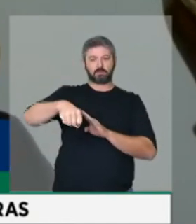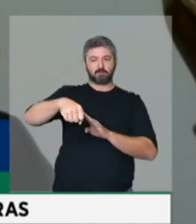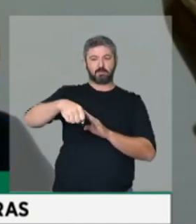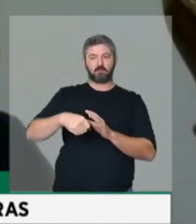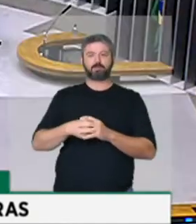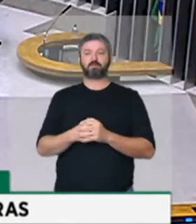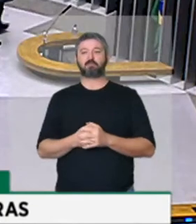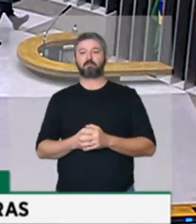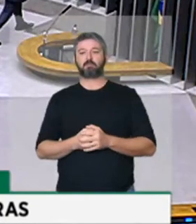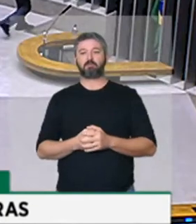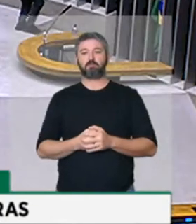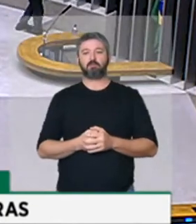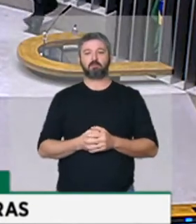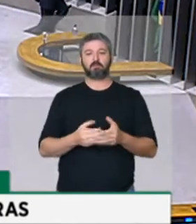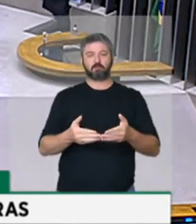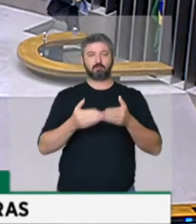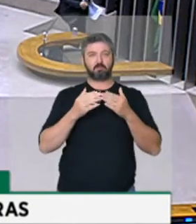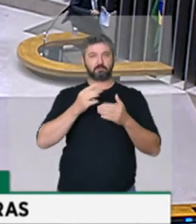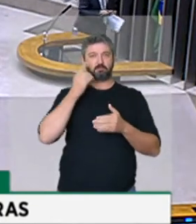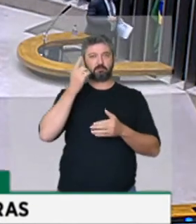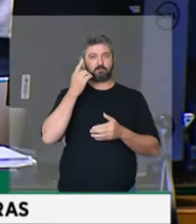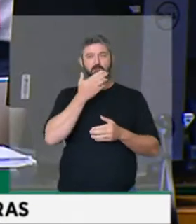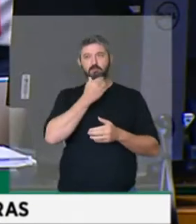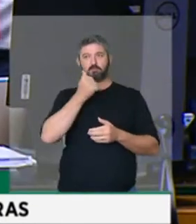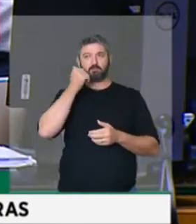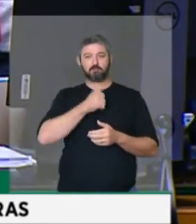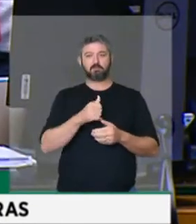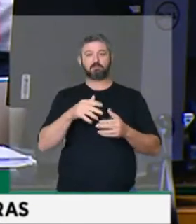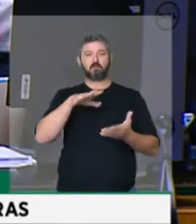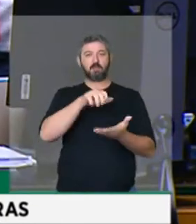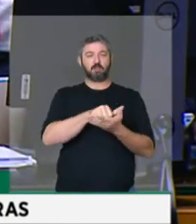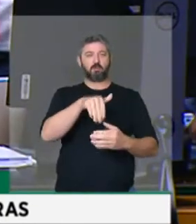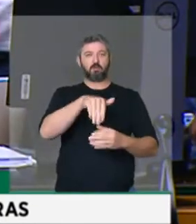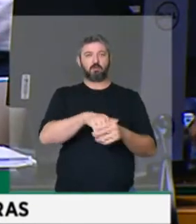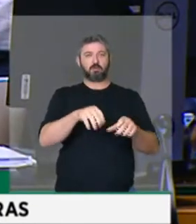NACIONAL. COMO ORIENTA O PSL? COMO ORIENTA... [DEPUTADO]: PRESIDENTE